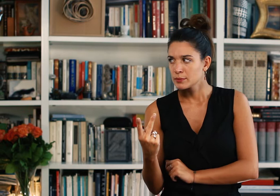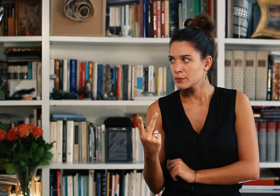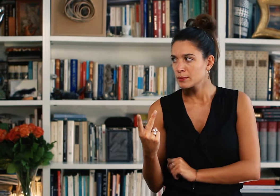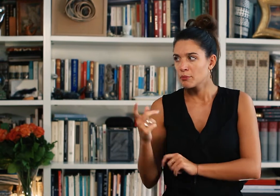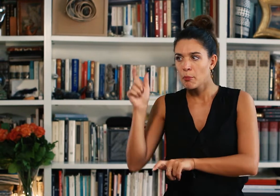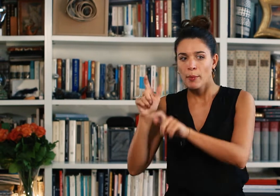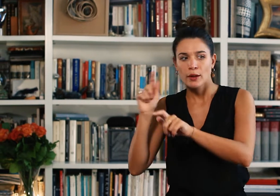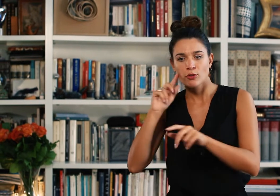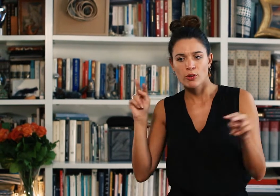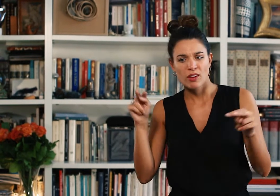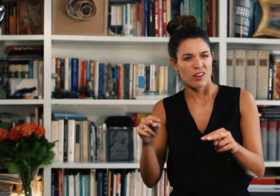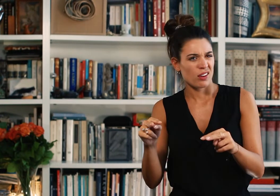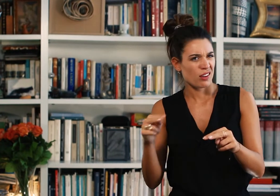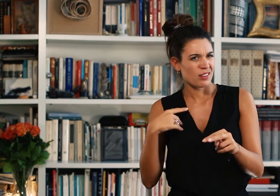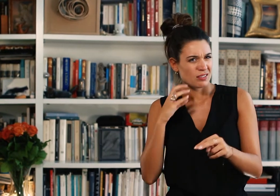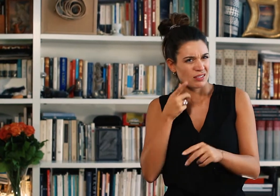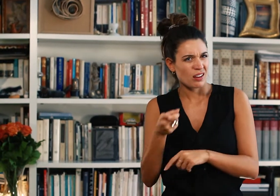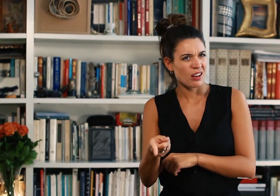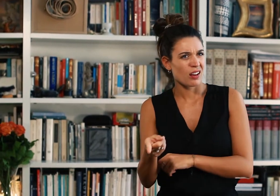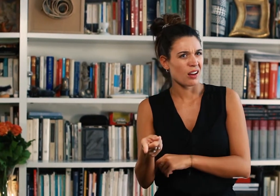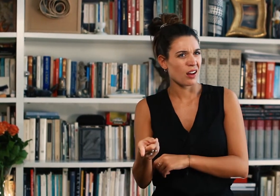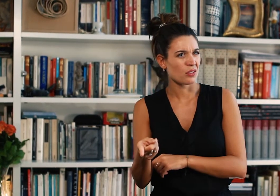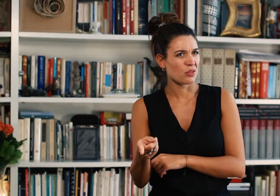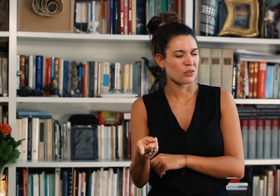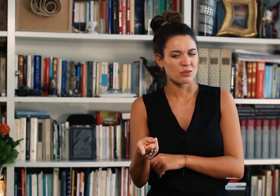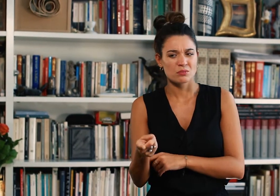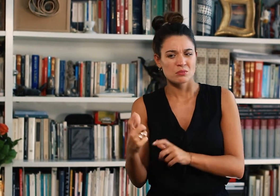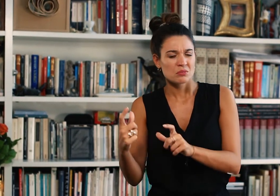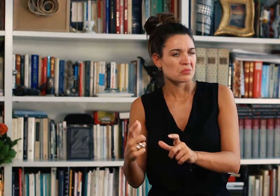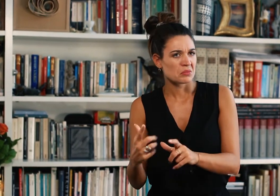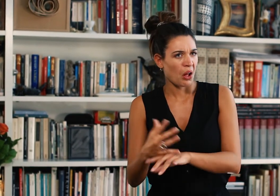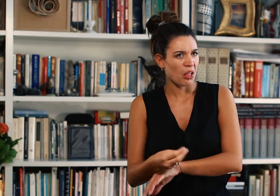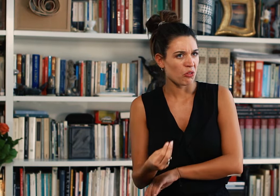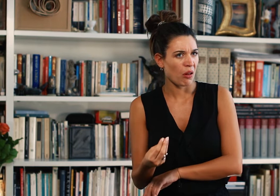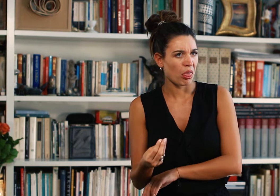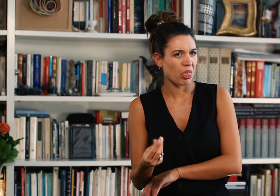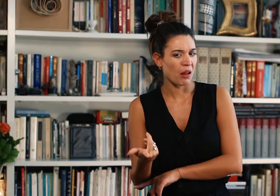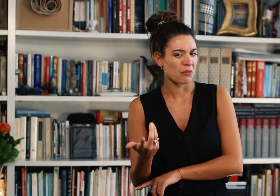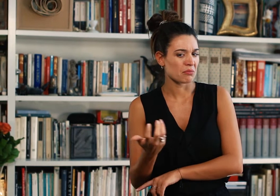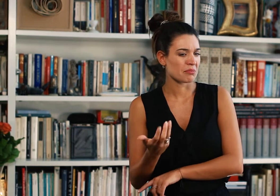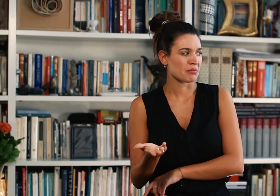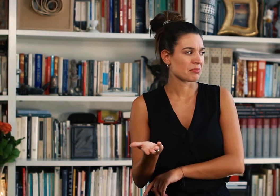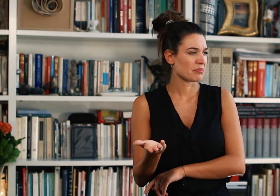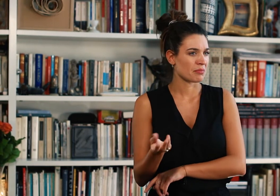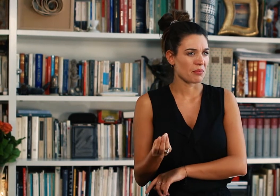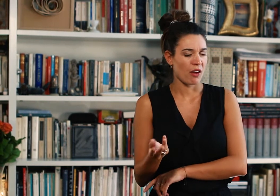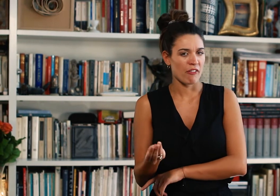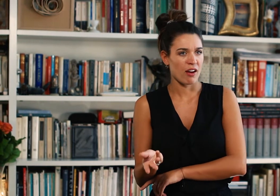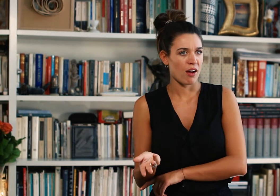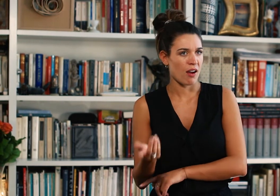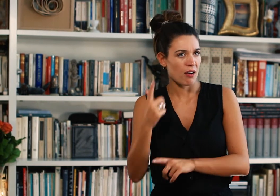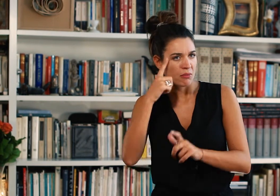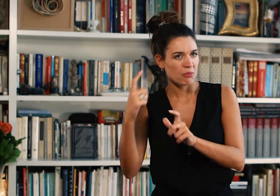affatto singolare se non addirittura ridicola.